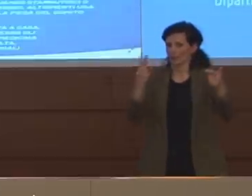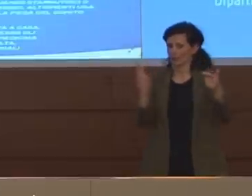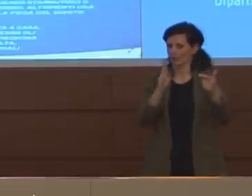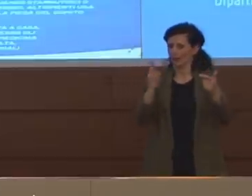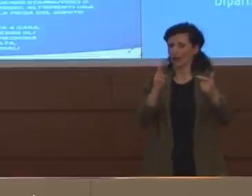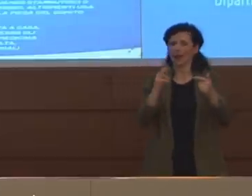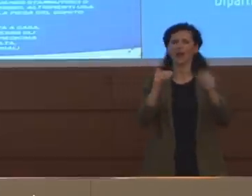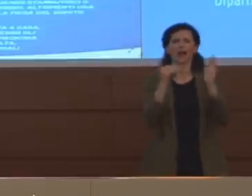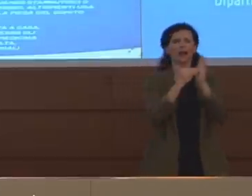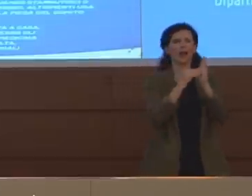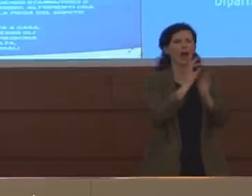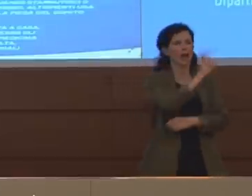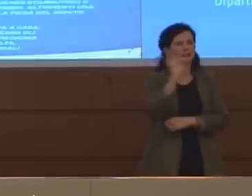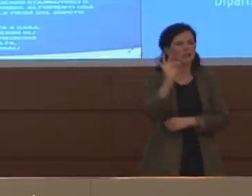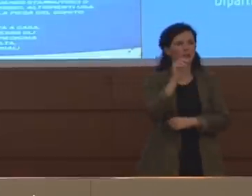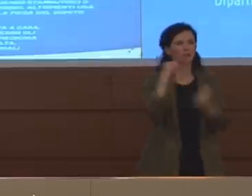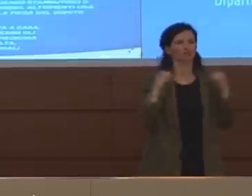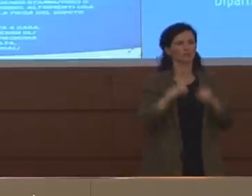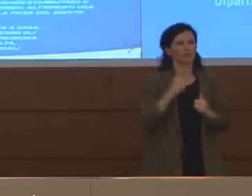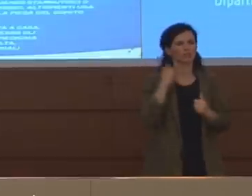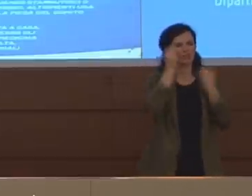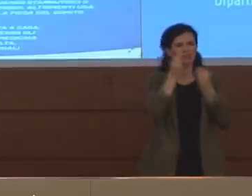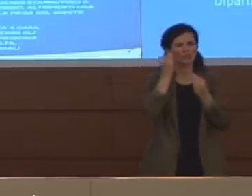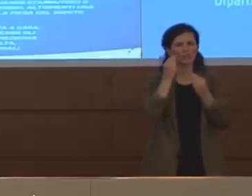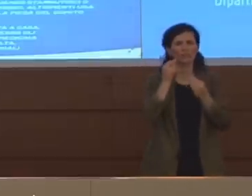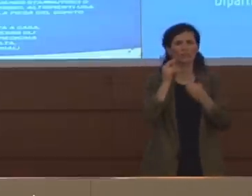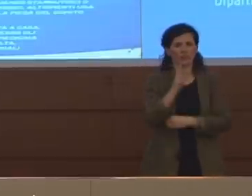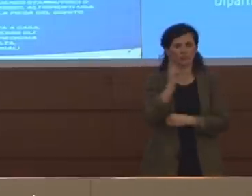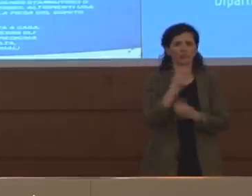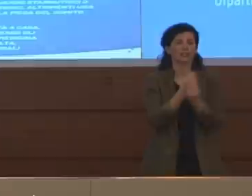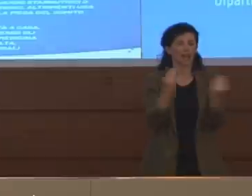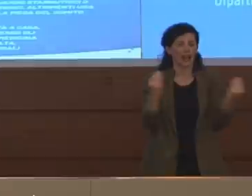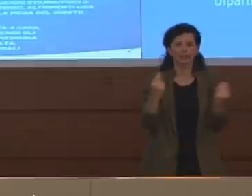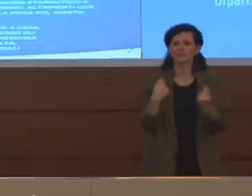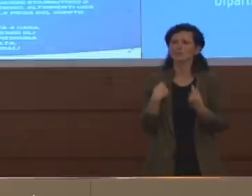lo chiedono. Sono sempre tanti. Quando cominceremo a vedere un decremento